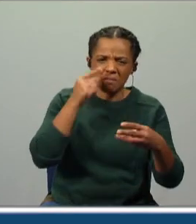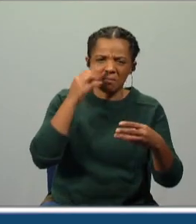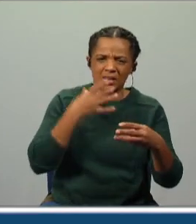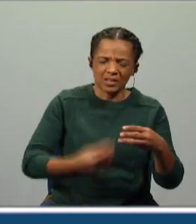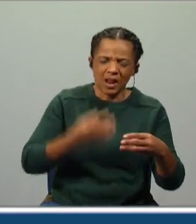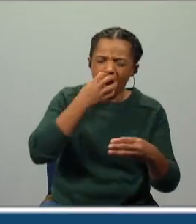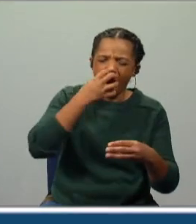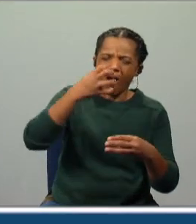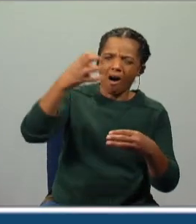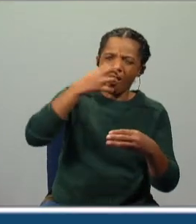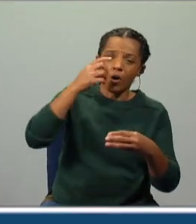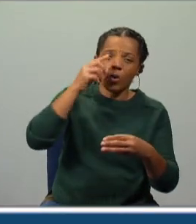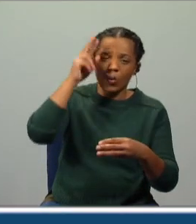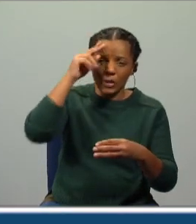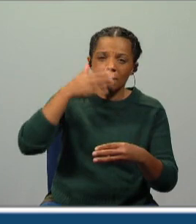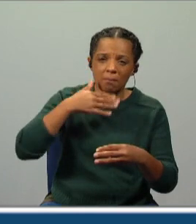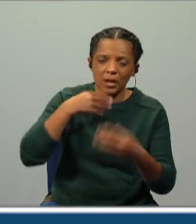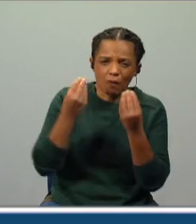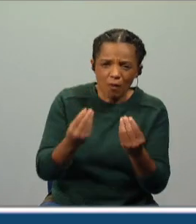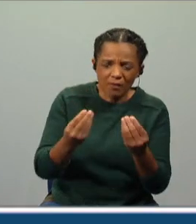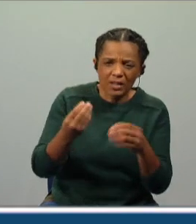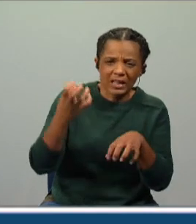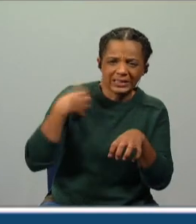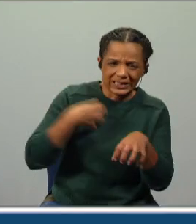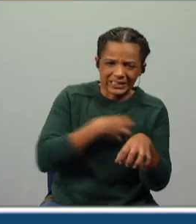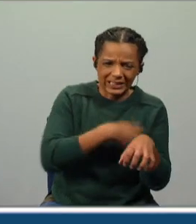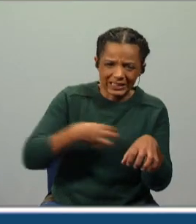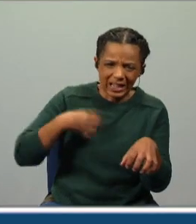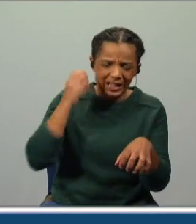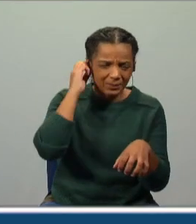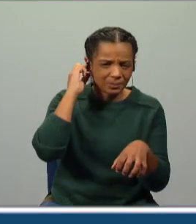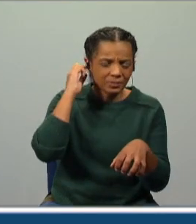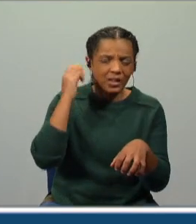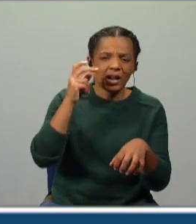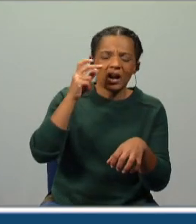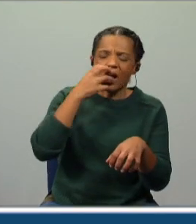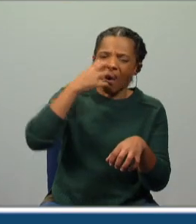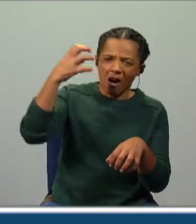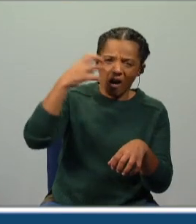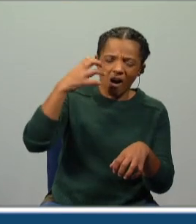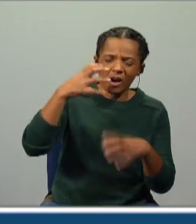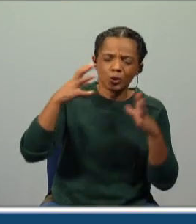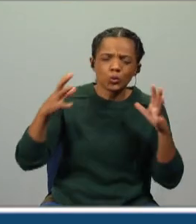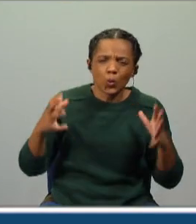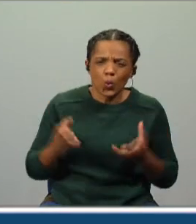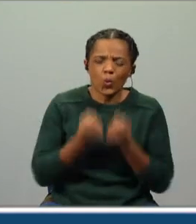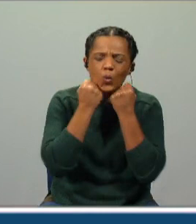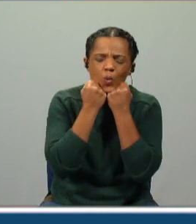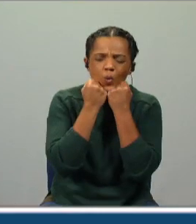o coelhinho branco e fofinho que está a mordiscar, o pai natal, o socorro pai natal.